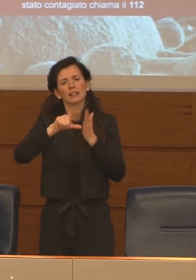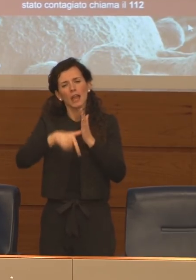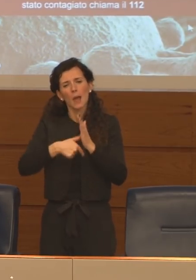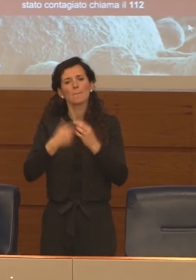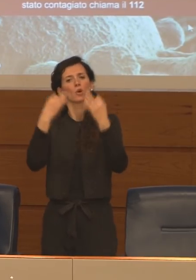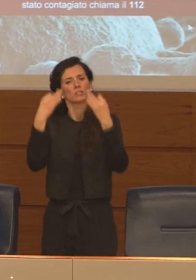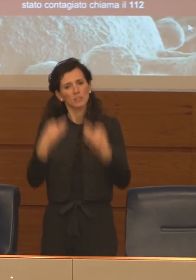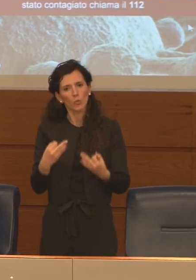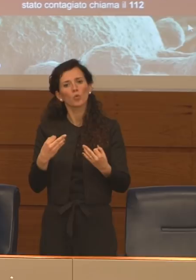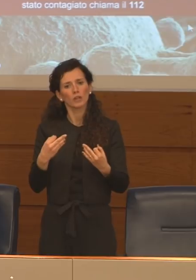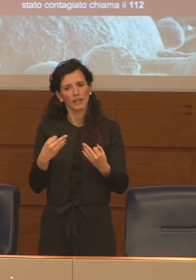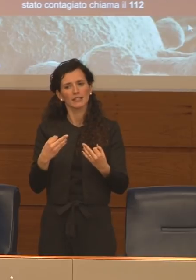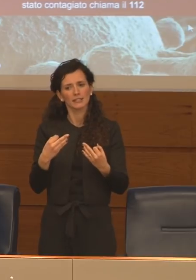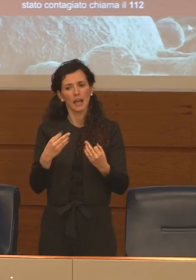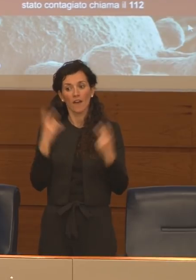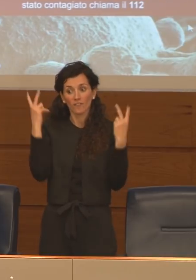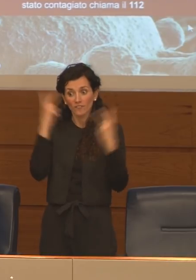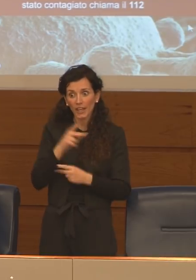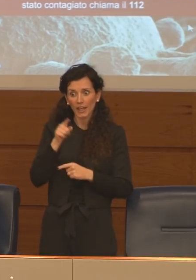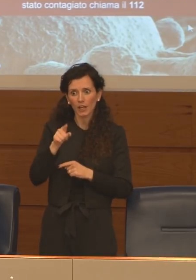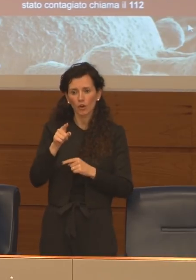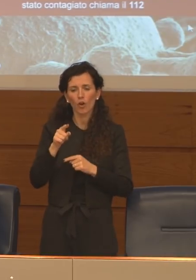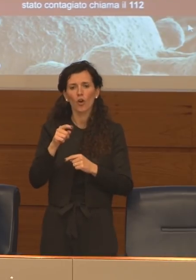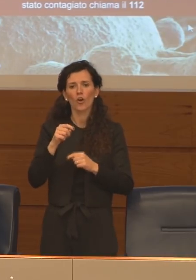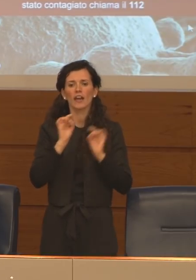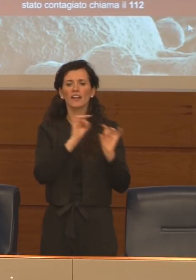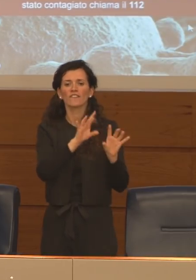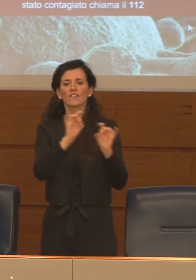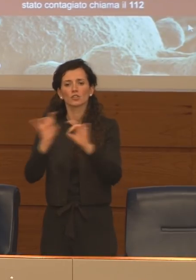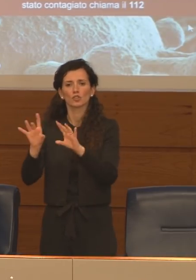non si sia trasmessa l'infezione. Quindi in realtà noi stiamo misurando